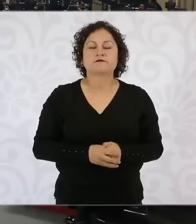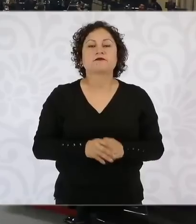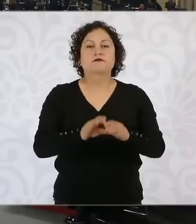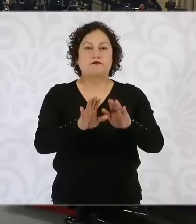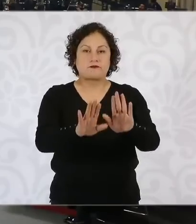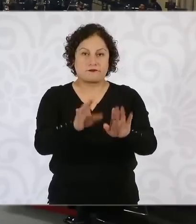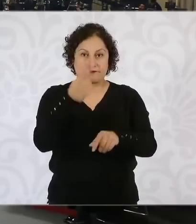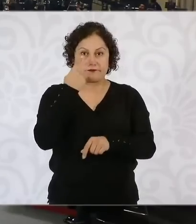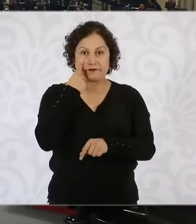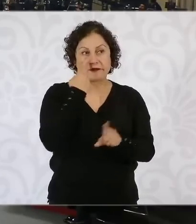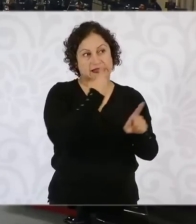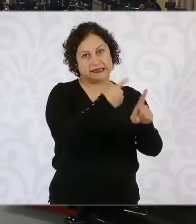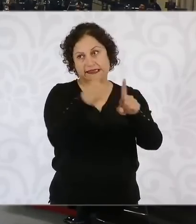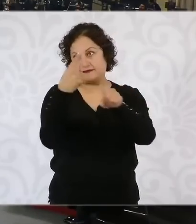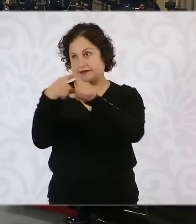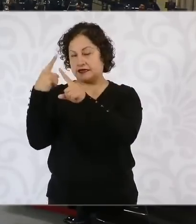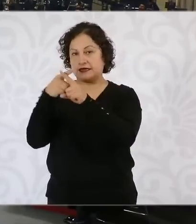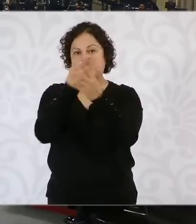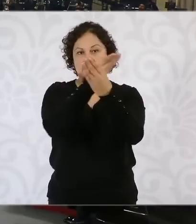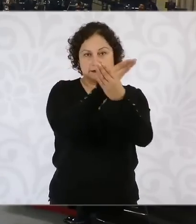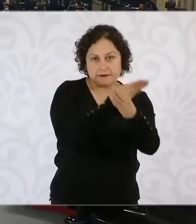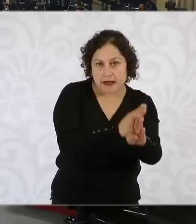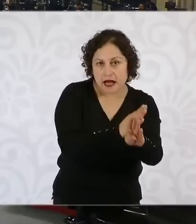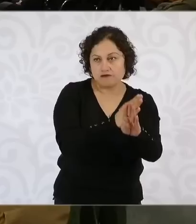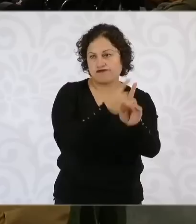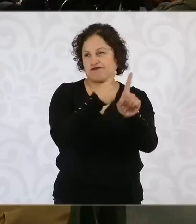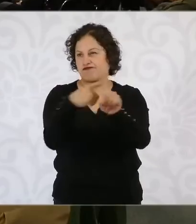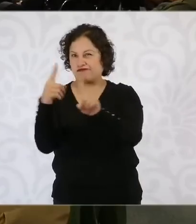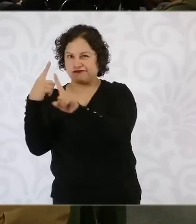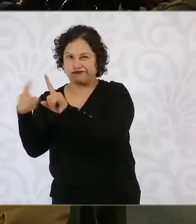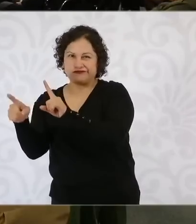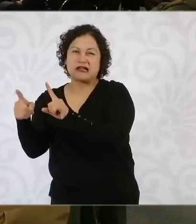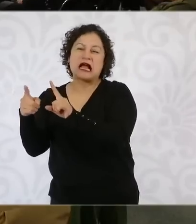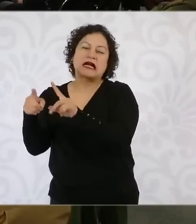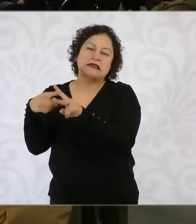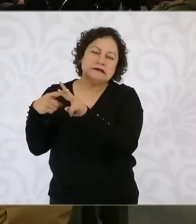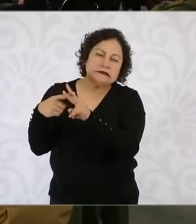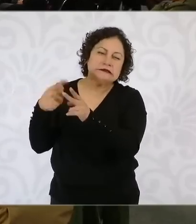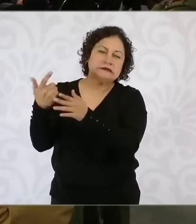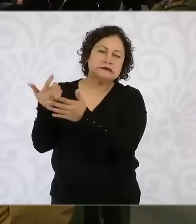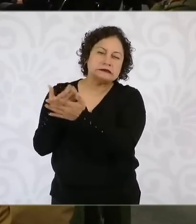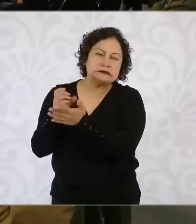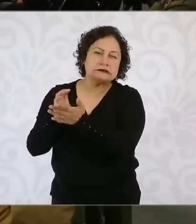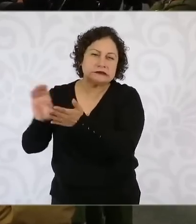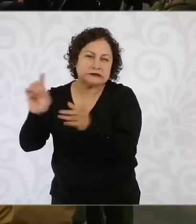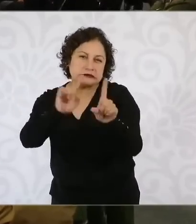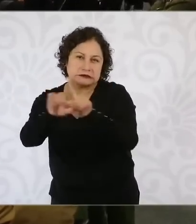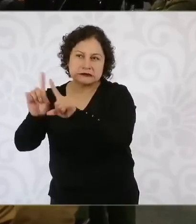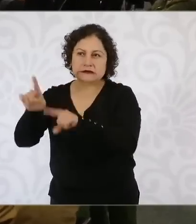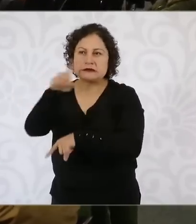diversos bancos y grupos financieros se habla de de que de esto prolongarse podría llevar